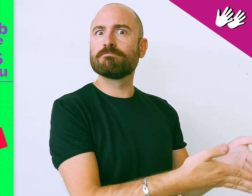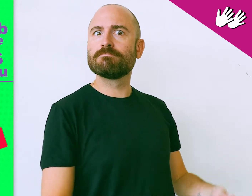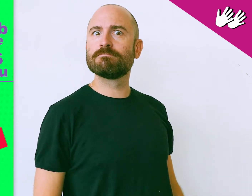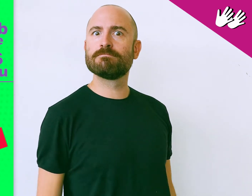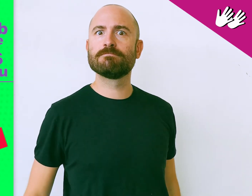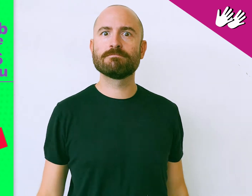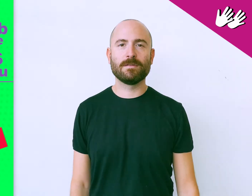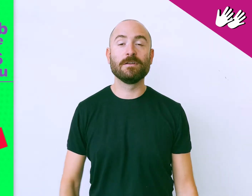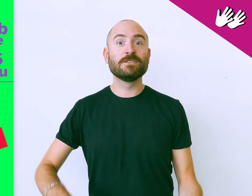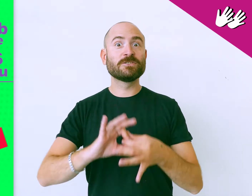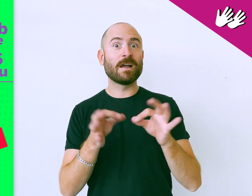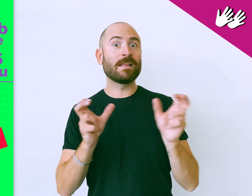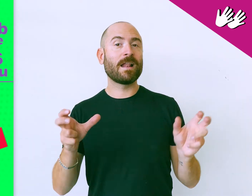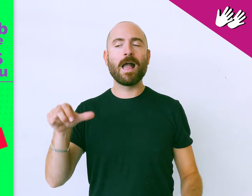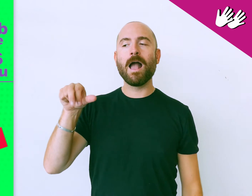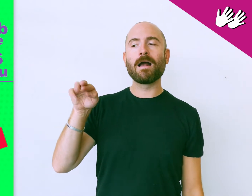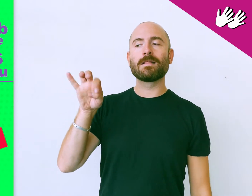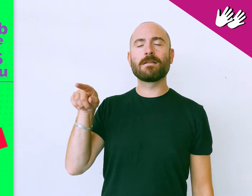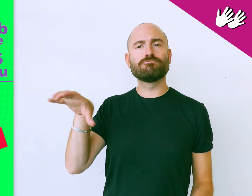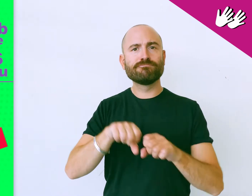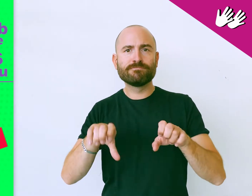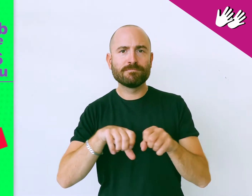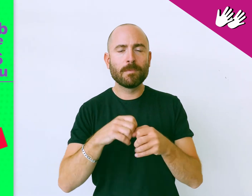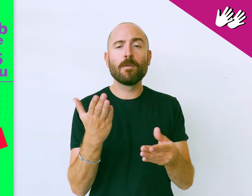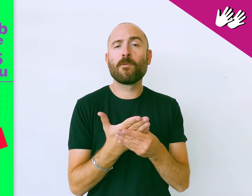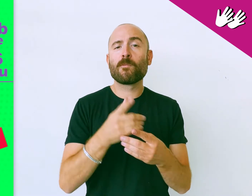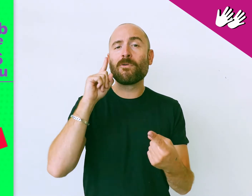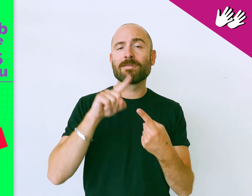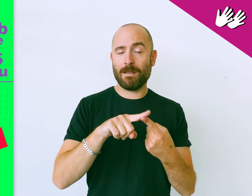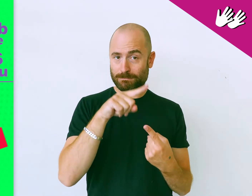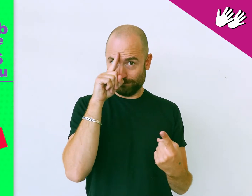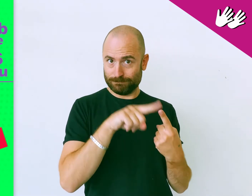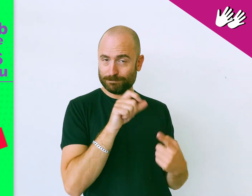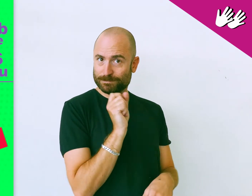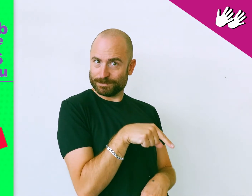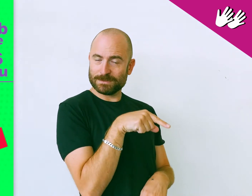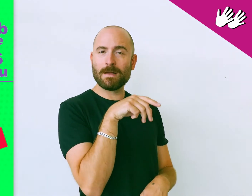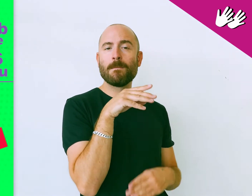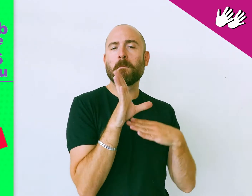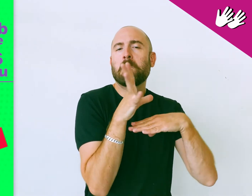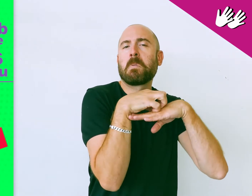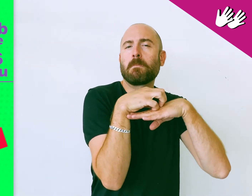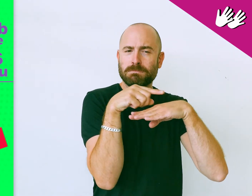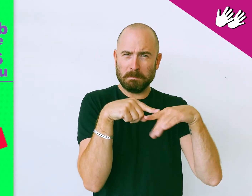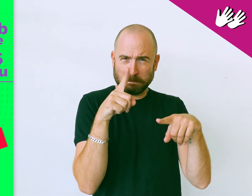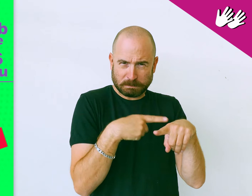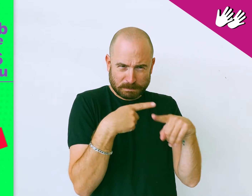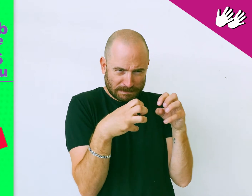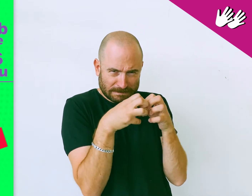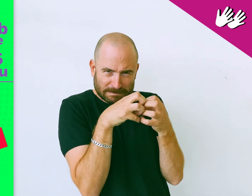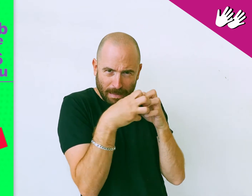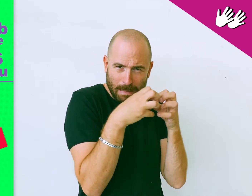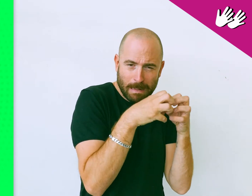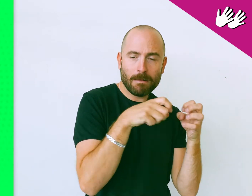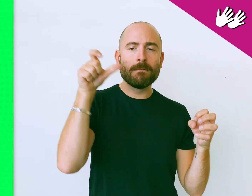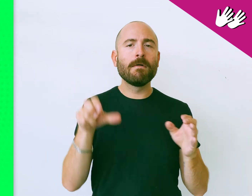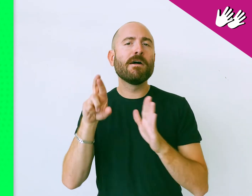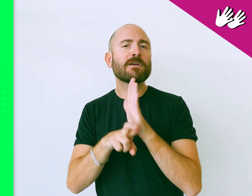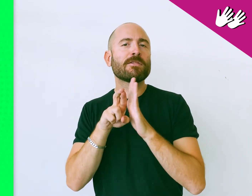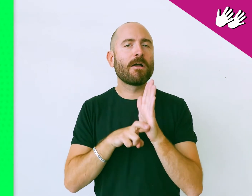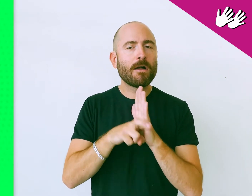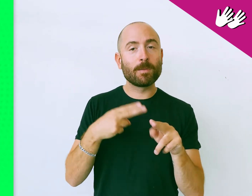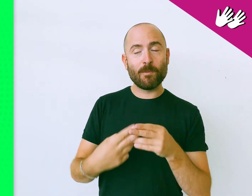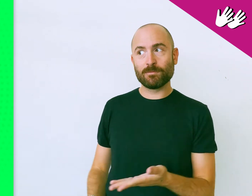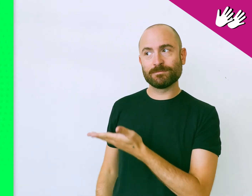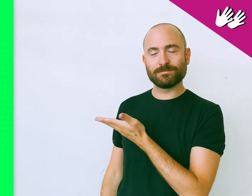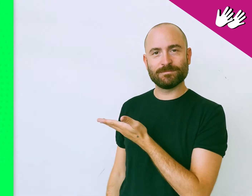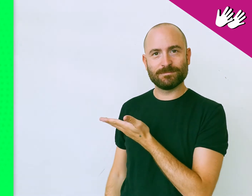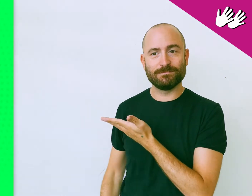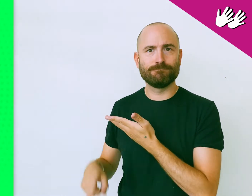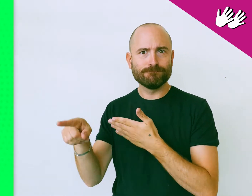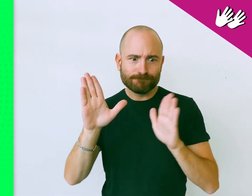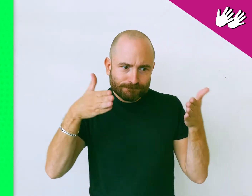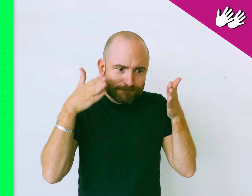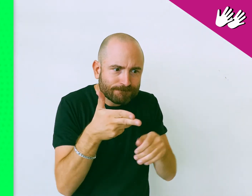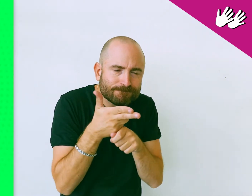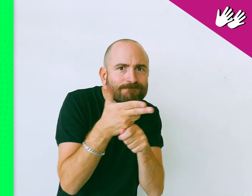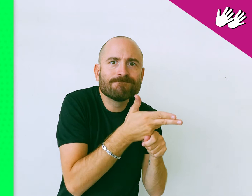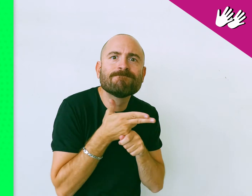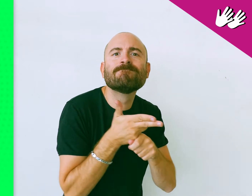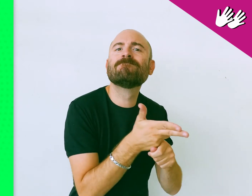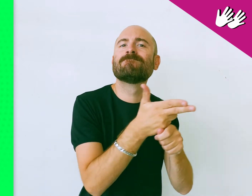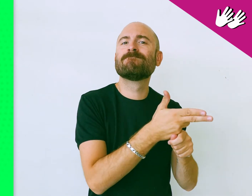Une formidable enquête sur une drôle de créature est présentée dans un documentaire de Jacques Mitsch, produit par ARTE.